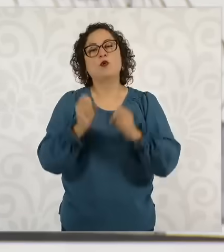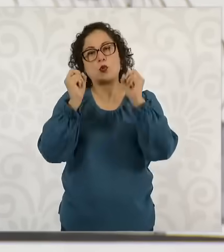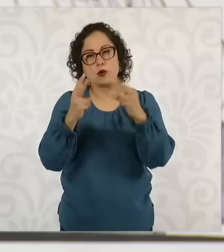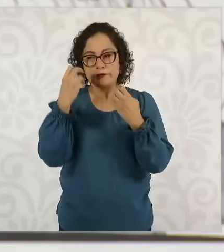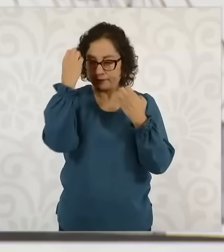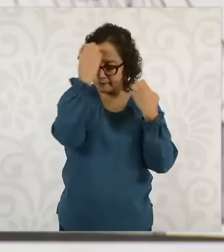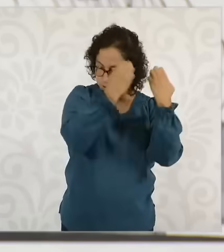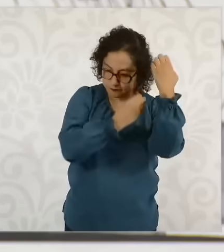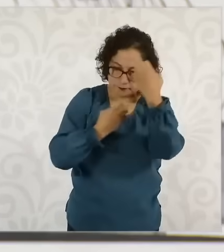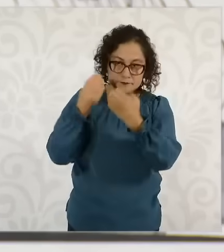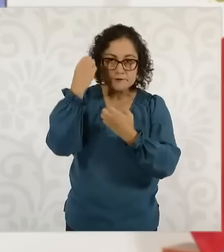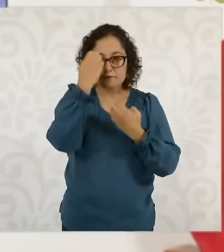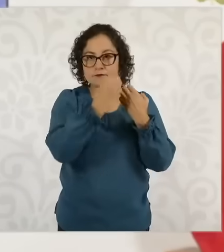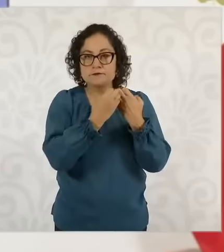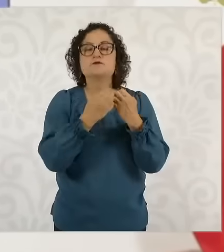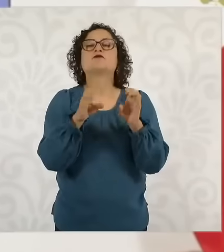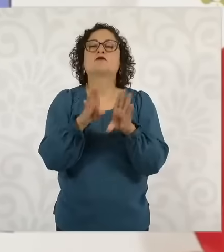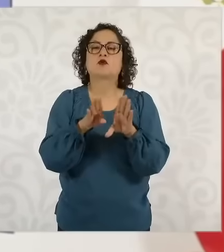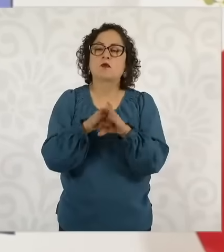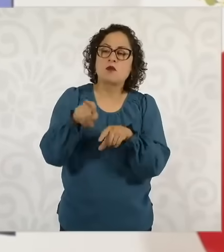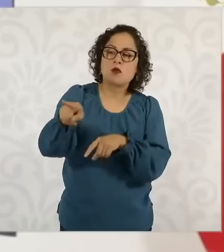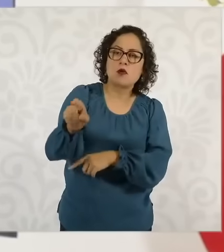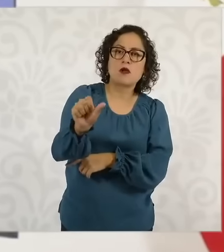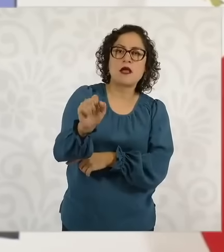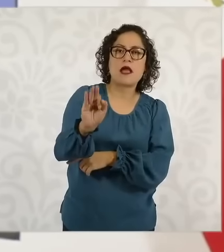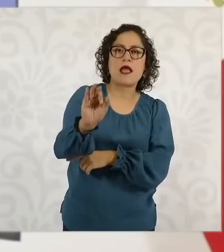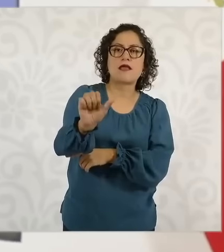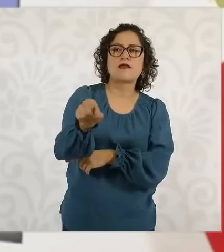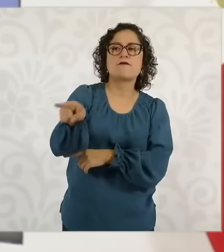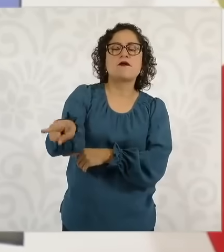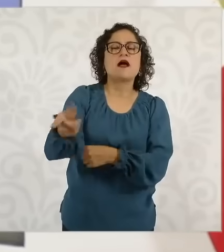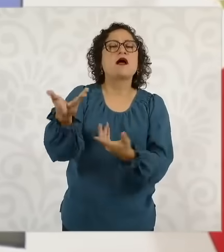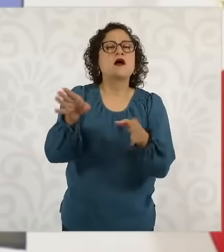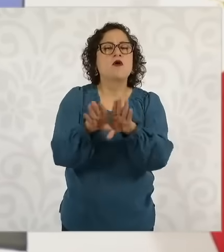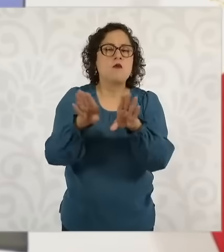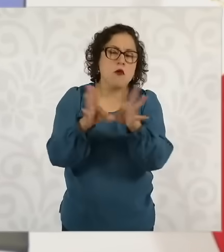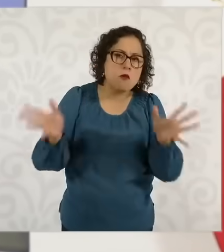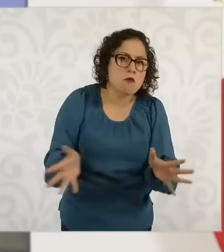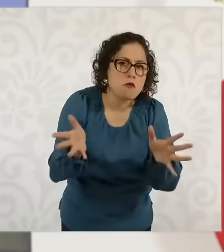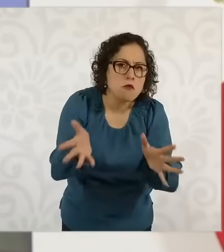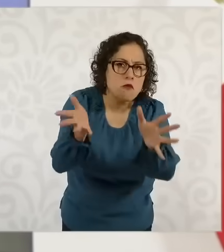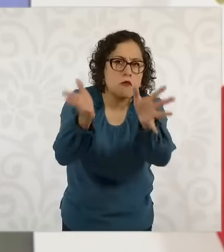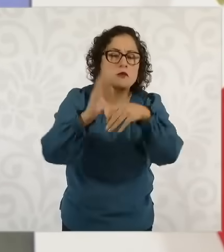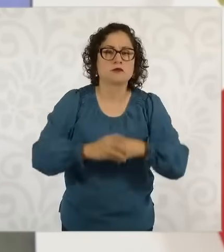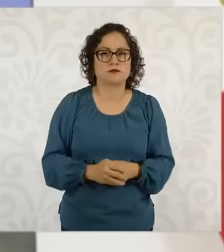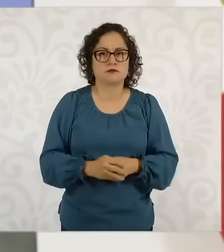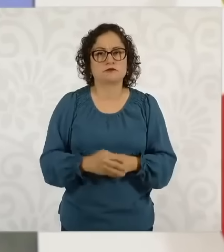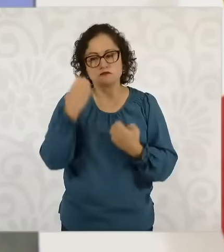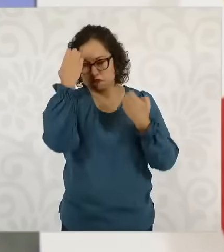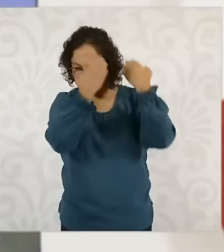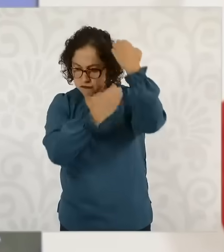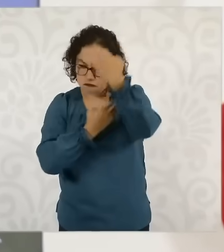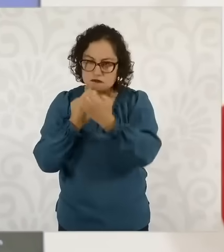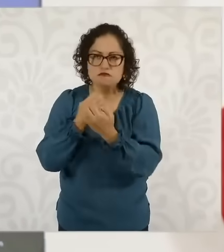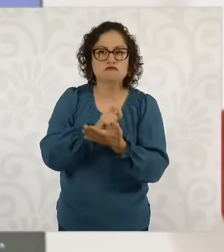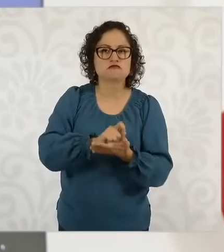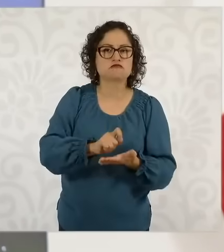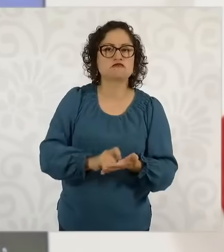que irse al Hifa y en esa valoración se decide, entre otras cosas que es muy importante que la